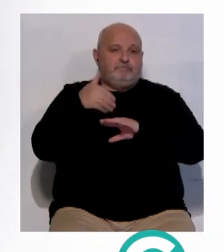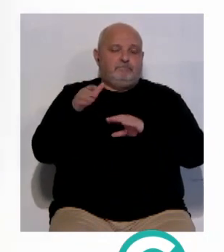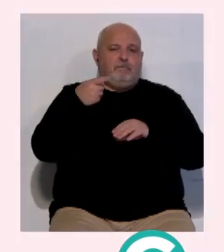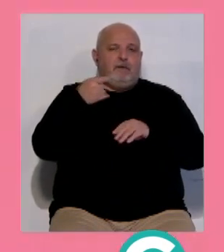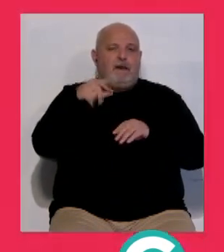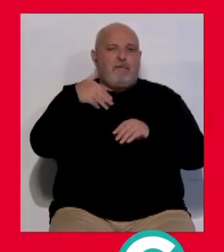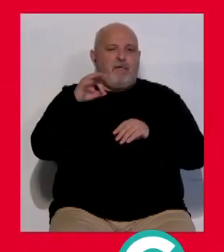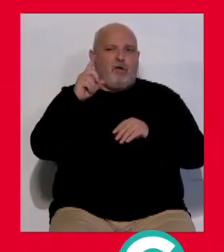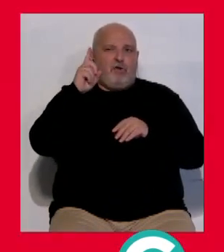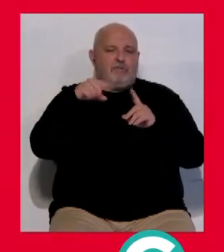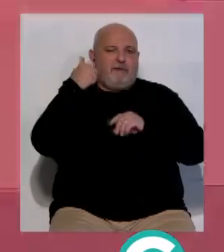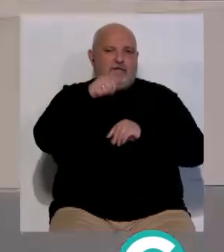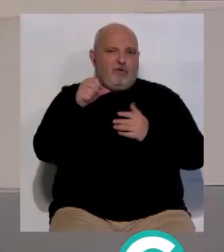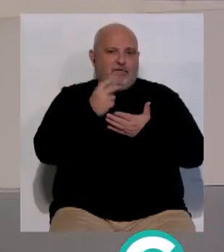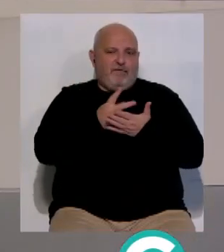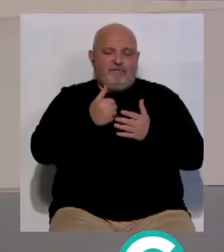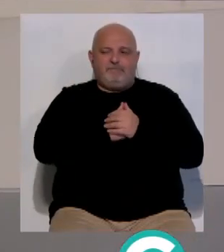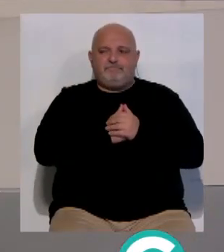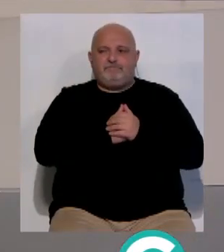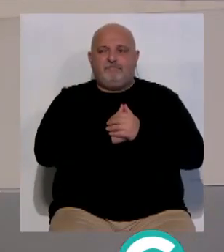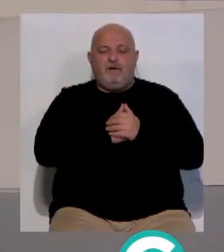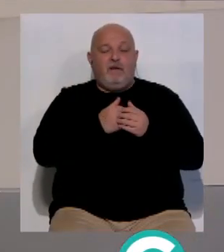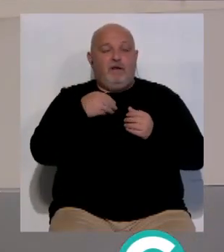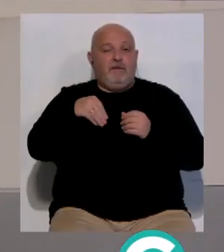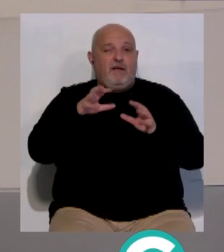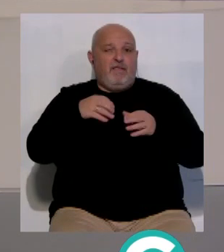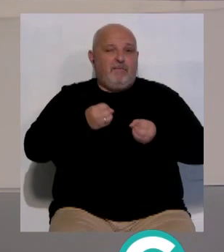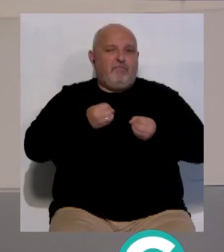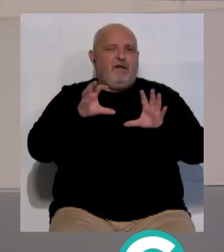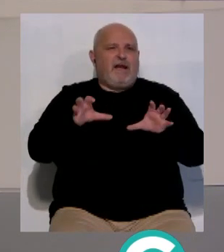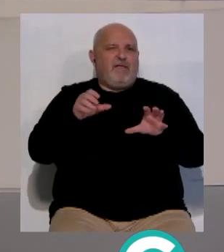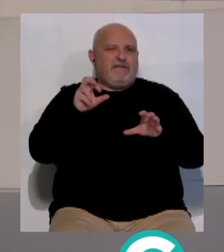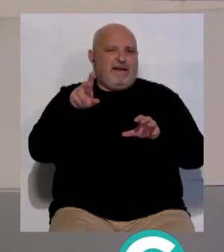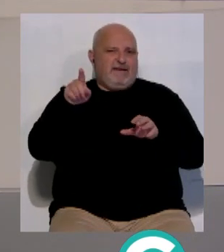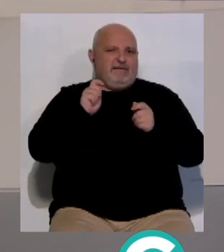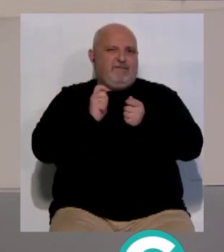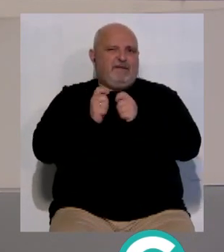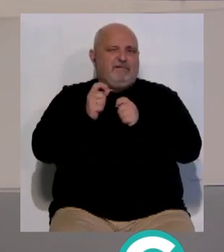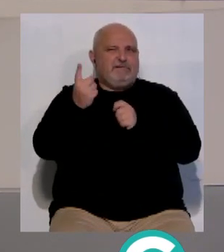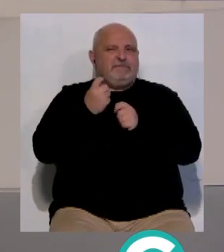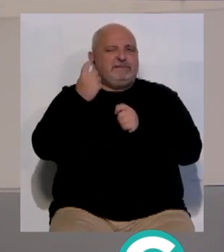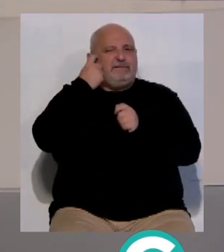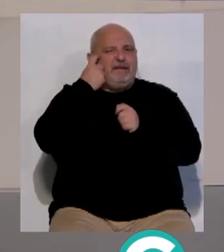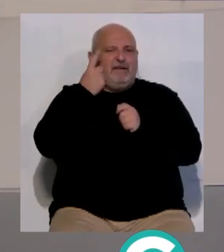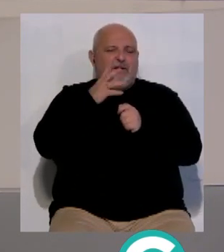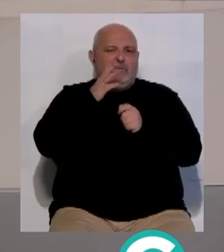pues la semana declaraciones de los compañeros de la cadena ser larguero con Manu Carreño y hay